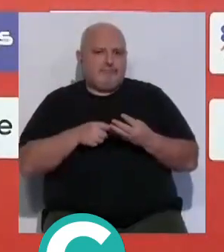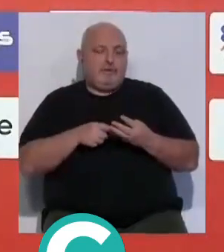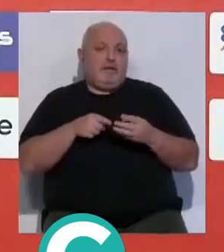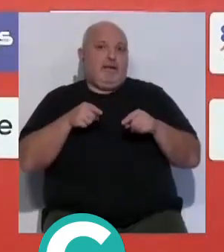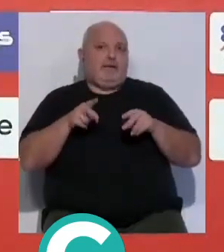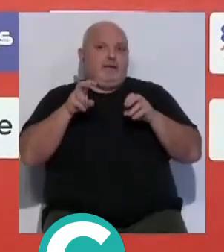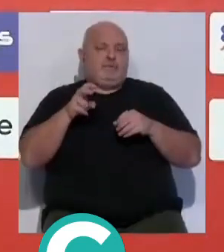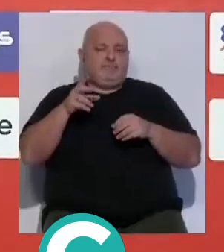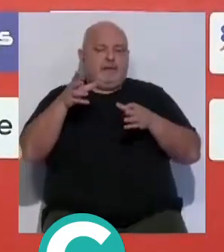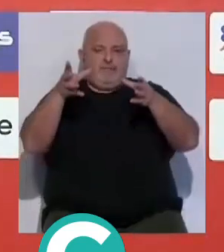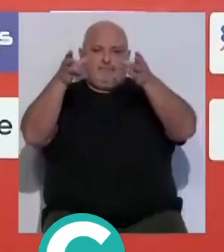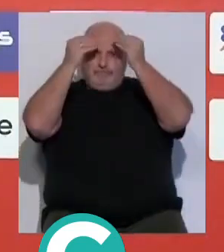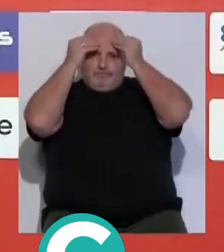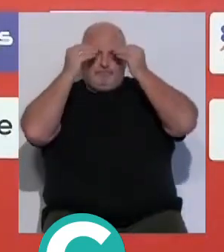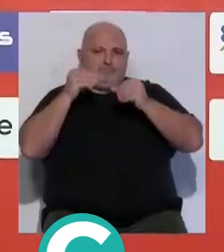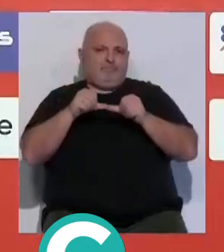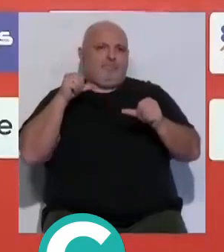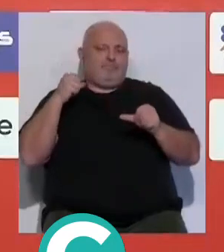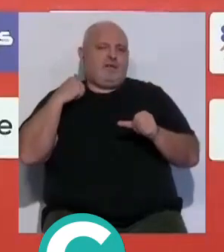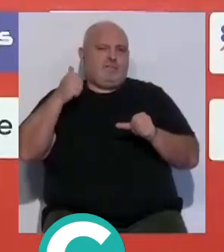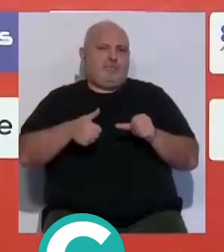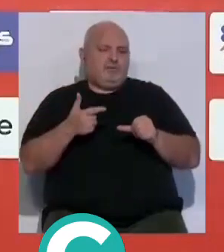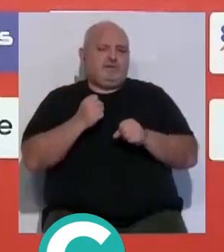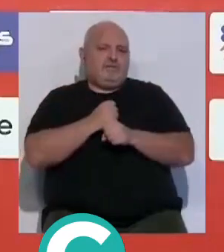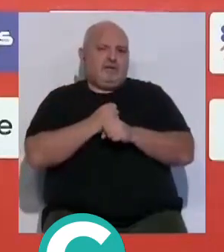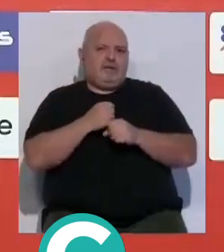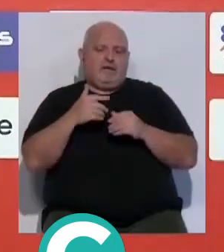algo que ya hemos hablado desde hace mucho tiempo que vamos a trabajar partidos con línea de cuatro